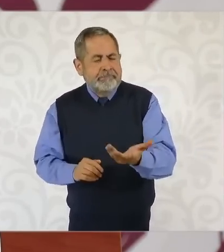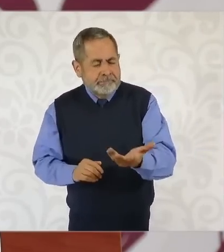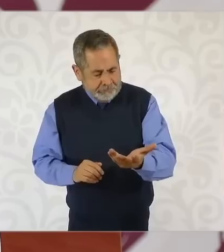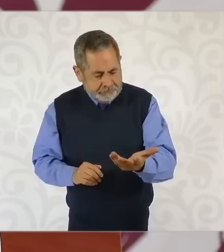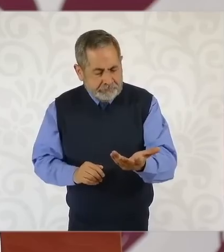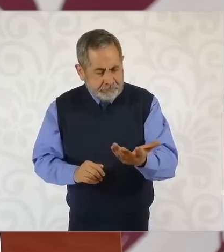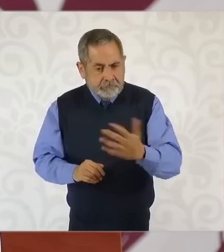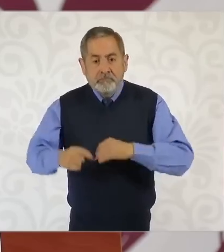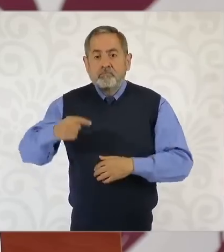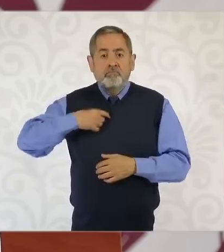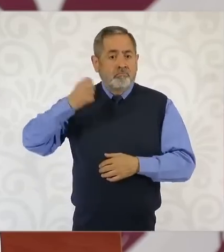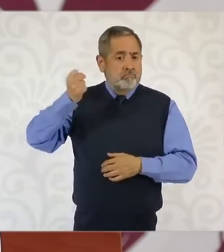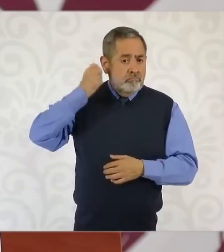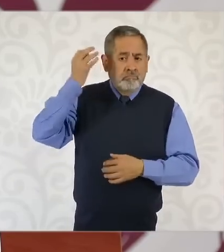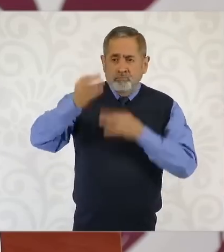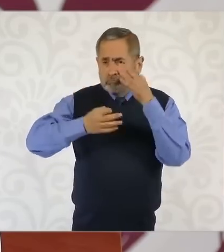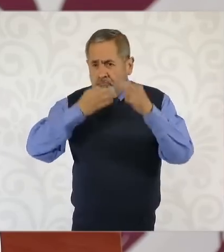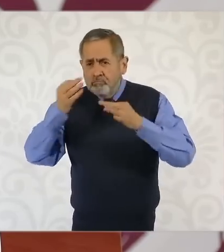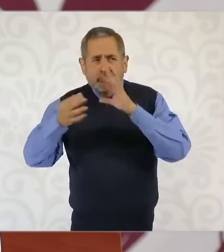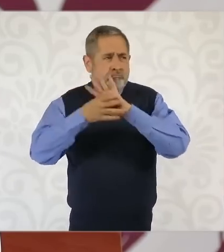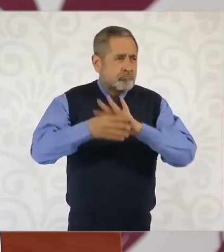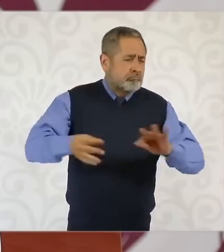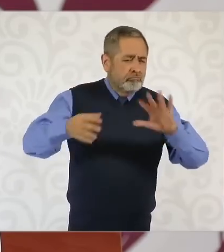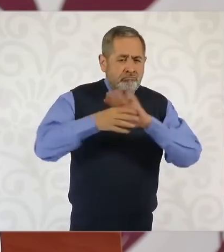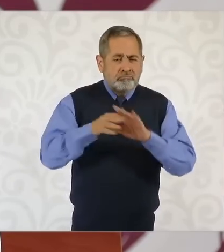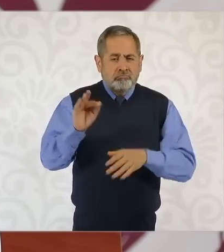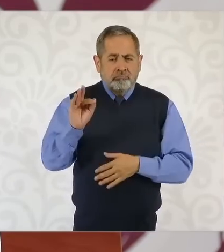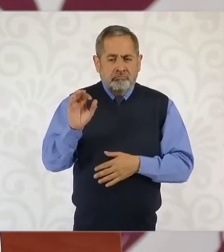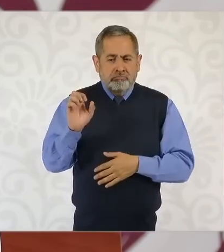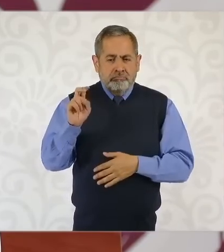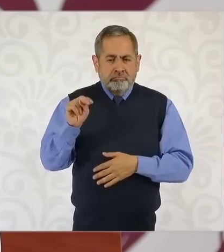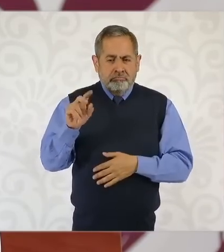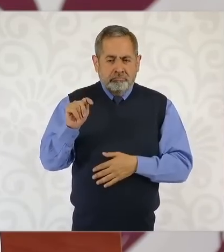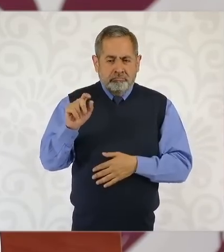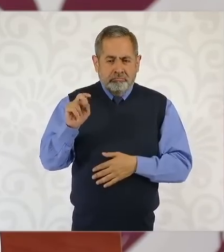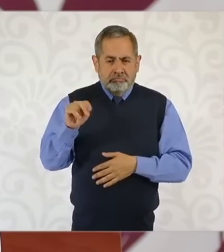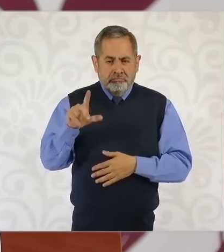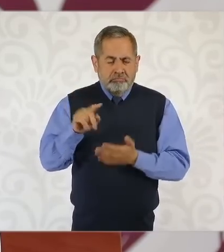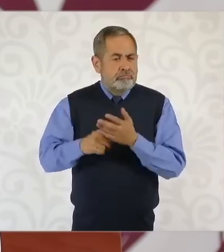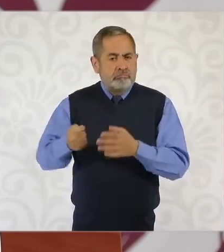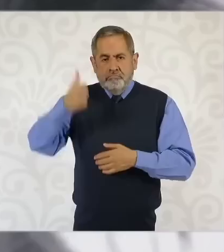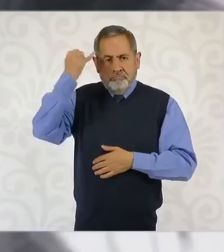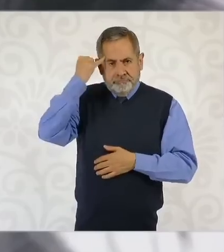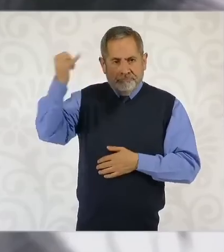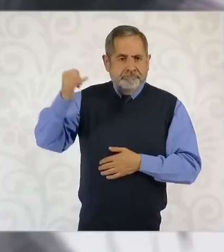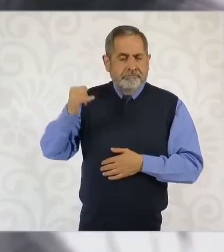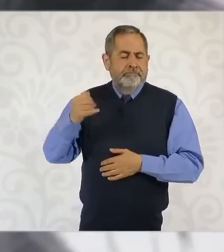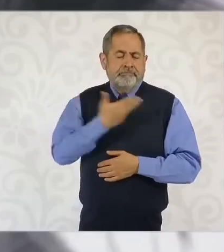desarrollado aquí del fentanilo que venía desde el presidente López Obrador está acompañada de un un